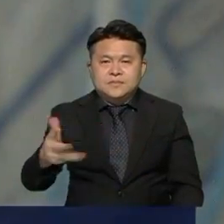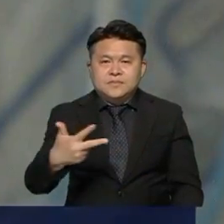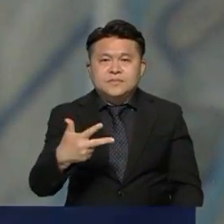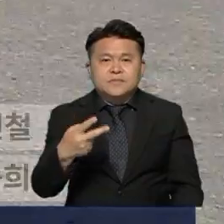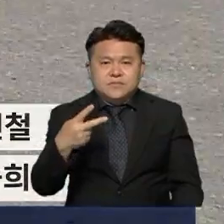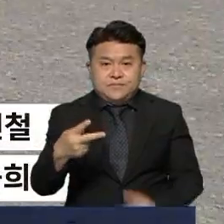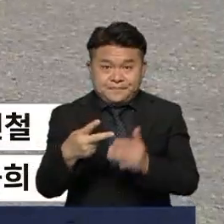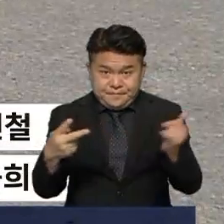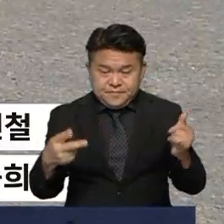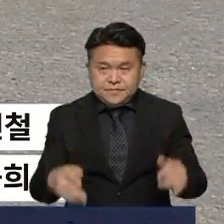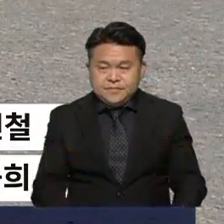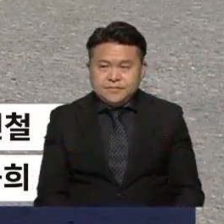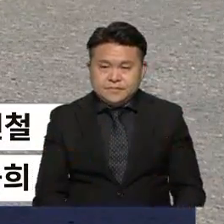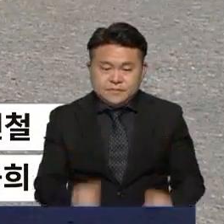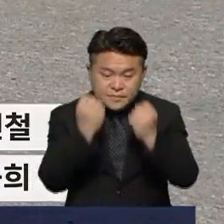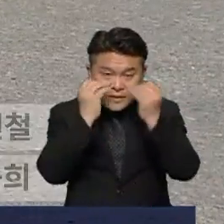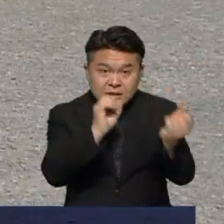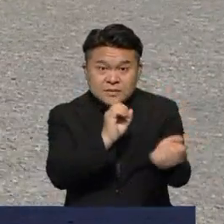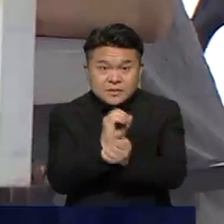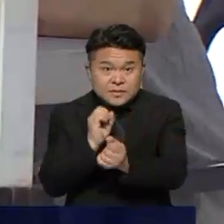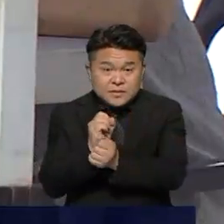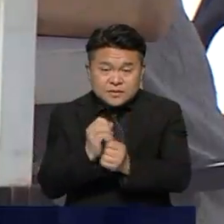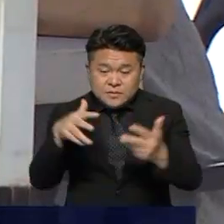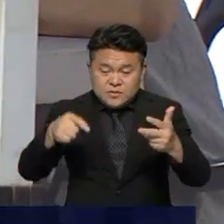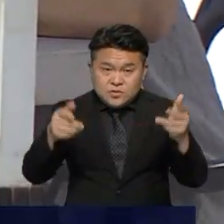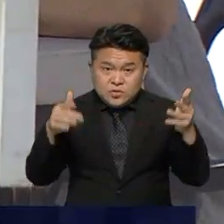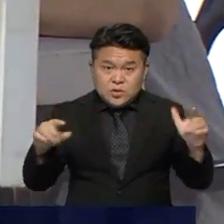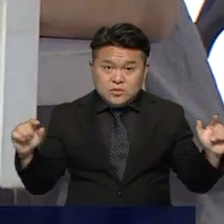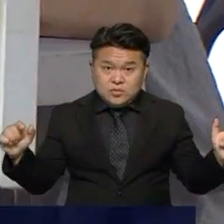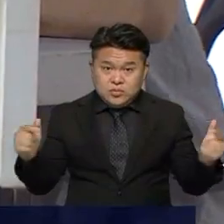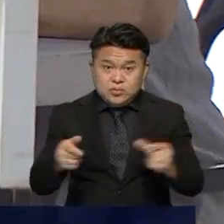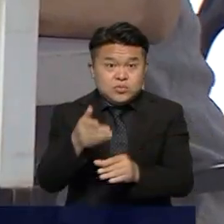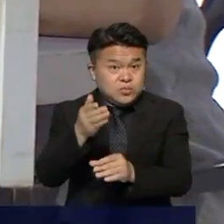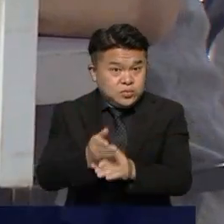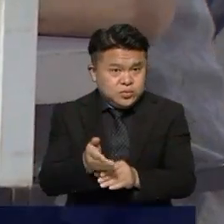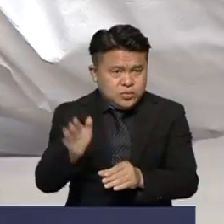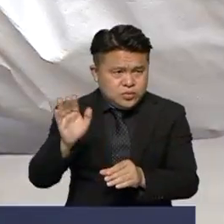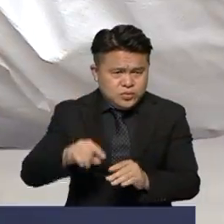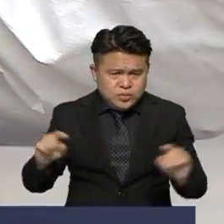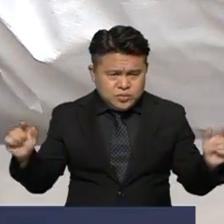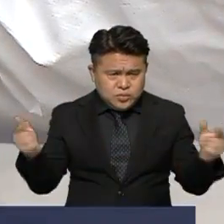신규 확진자는 8주 연속 감소 추세지만 감소세는 조금씩 둔화되고 있습니다.